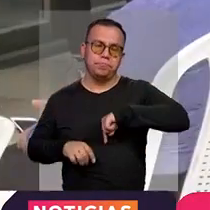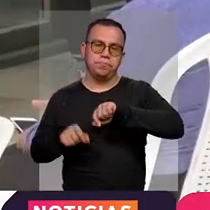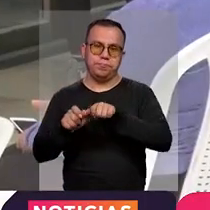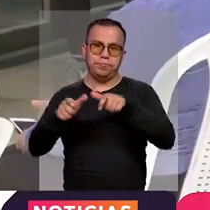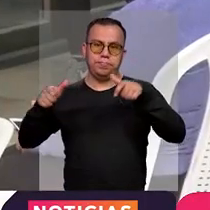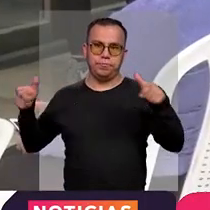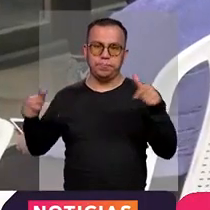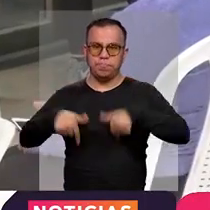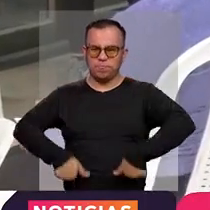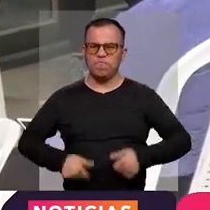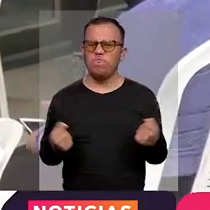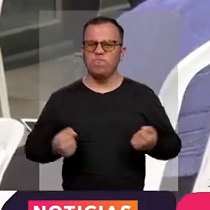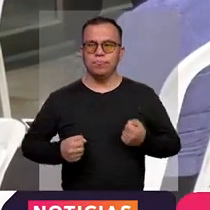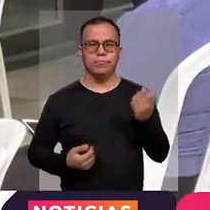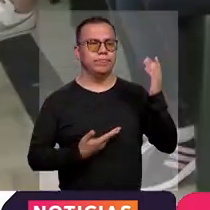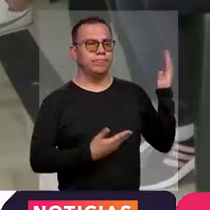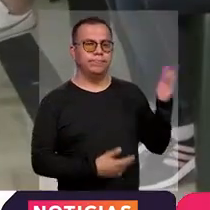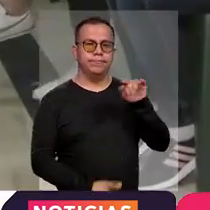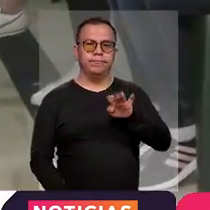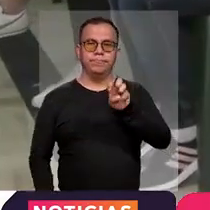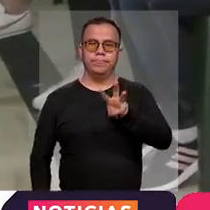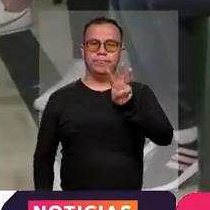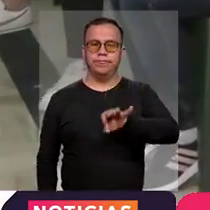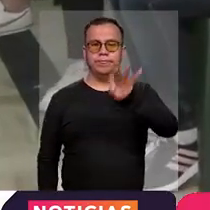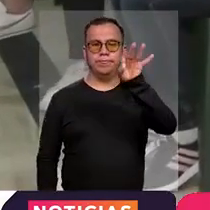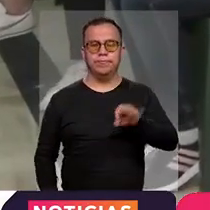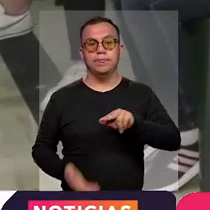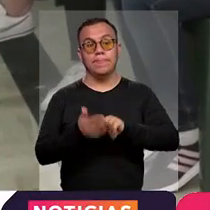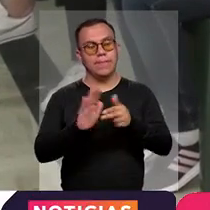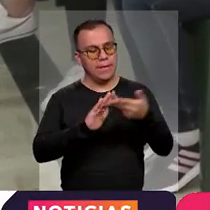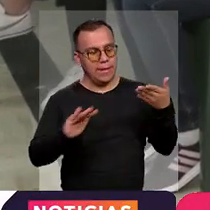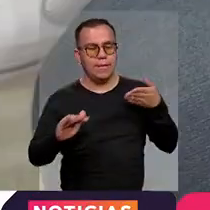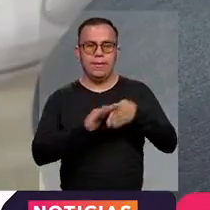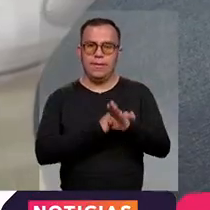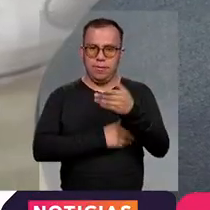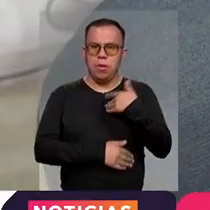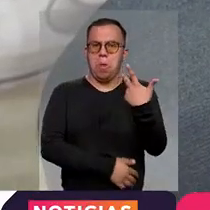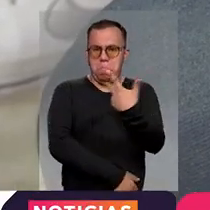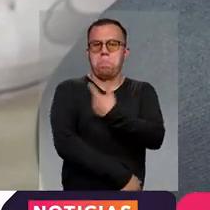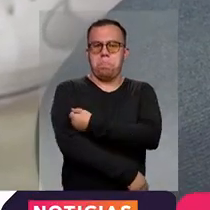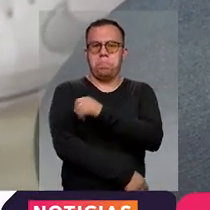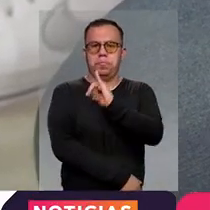VACUNADO, O MICRóN ES YA LA VARIANTE DOMINANTE EN BOGOTá,